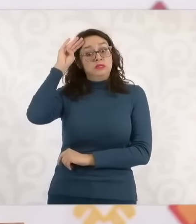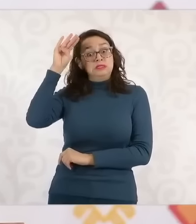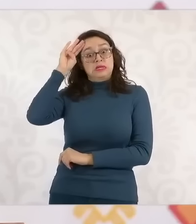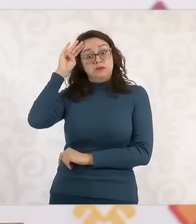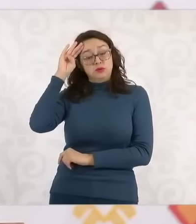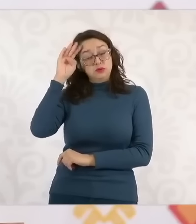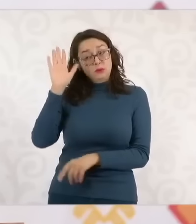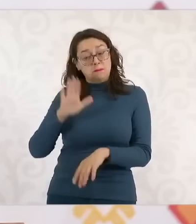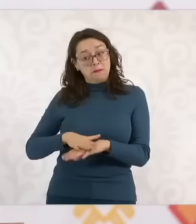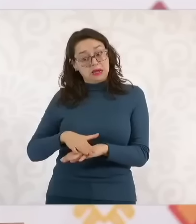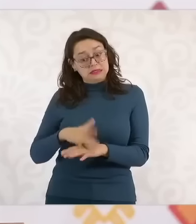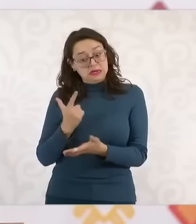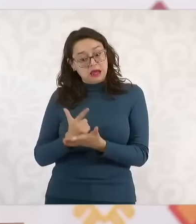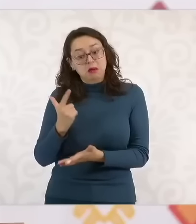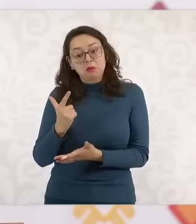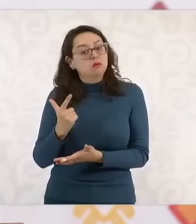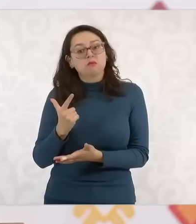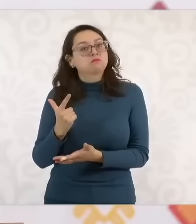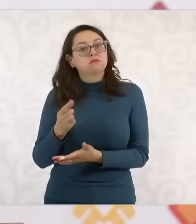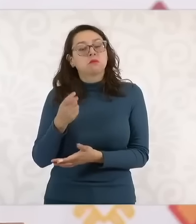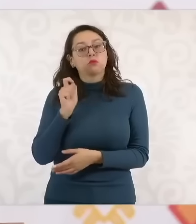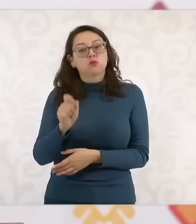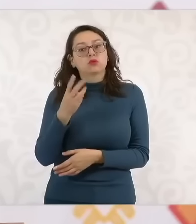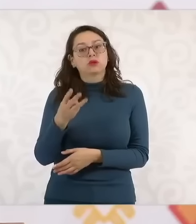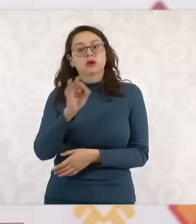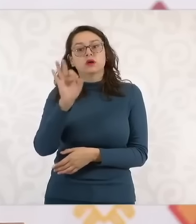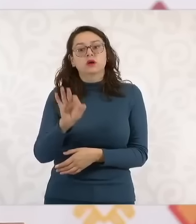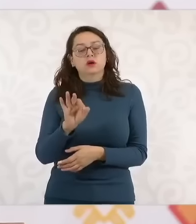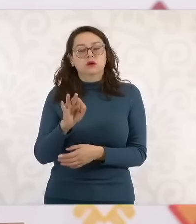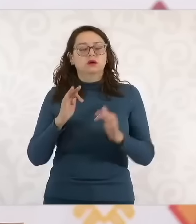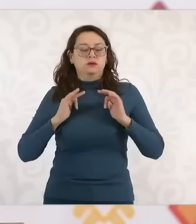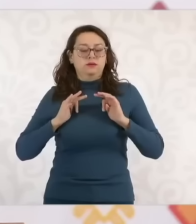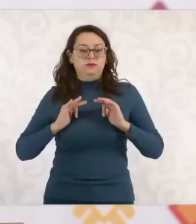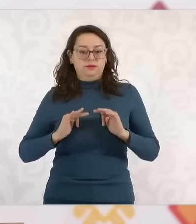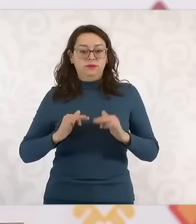un impacto mucho mayor. Ahora todo el mundo está alineando sus líneas de producción. Hay